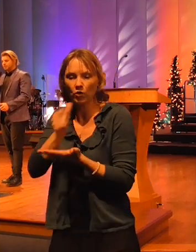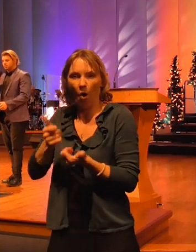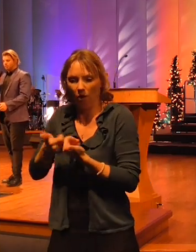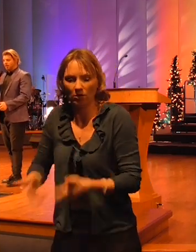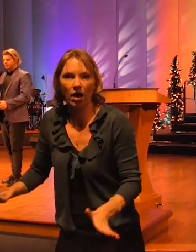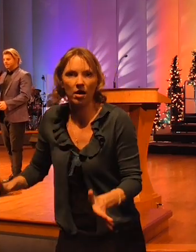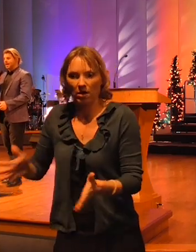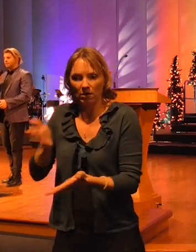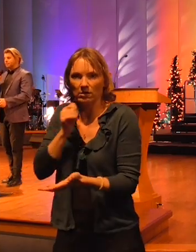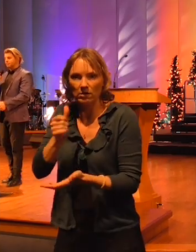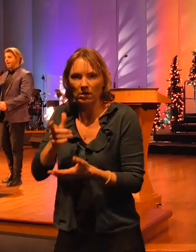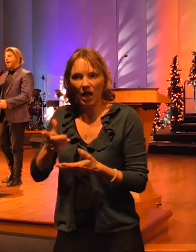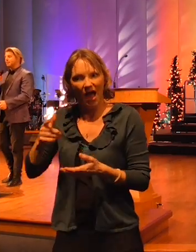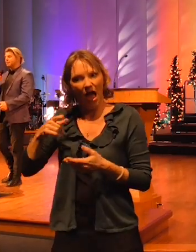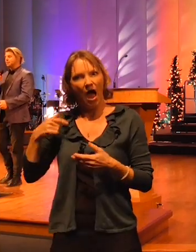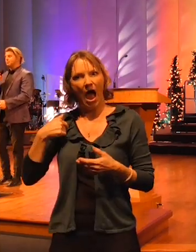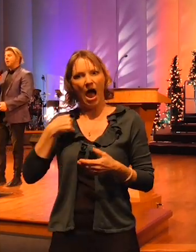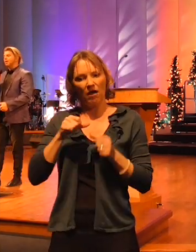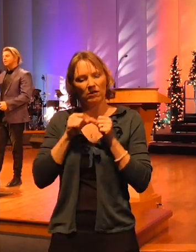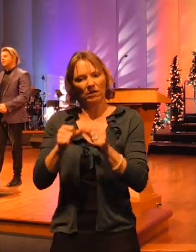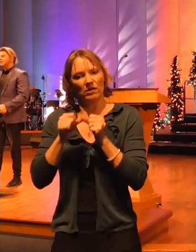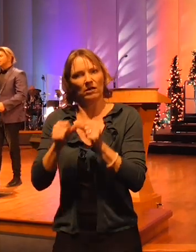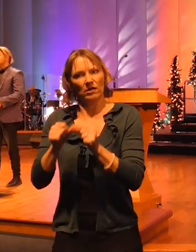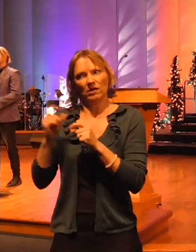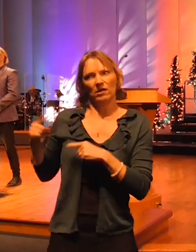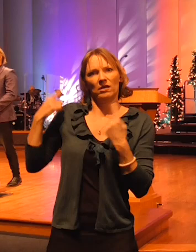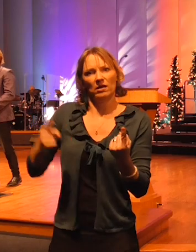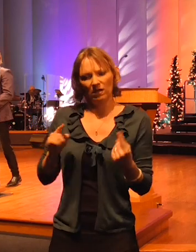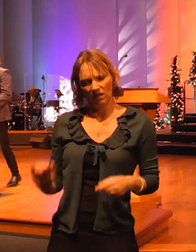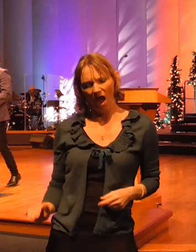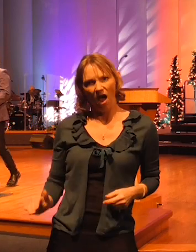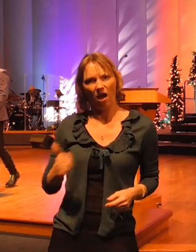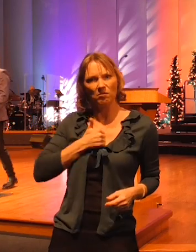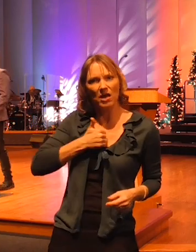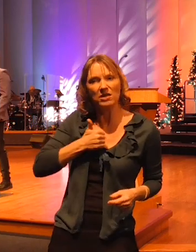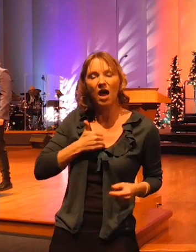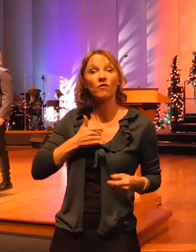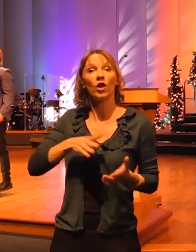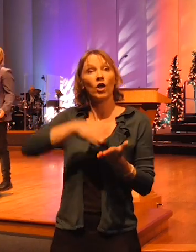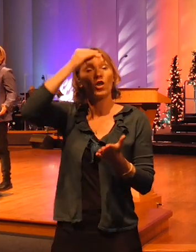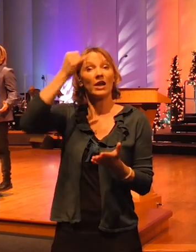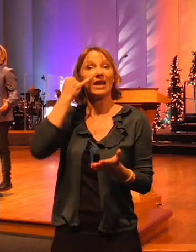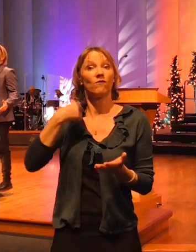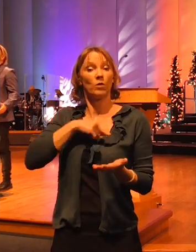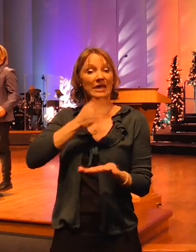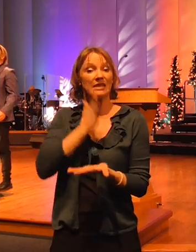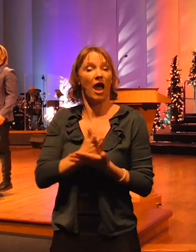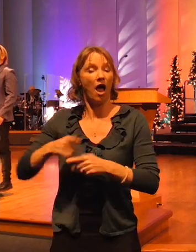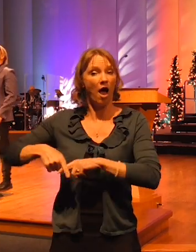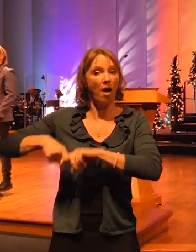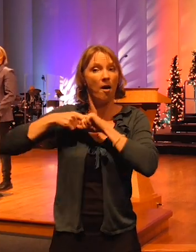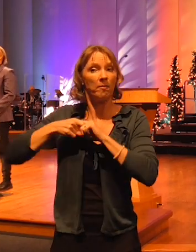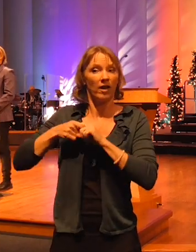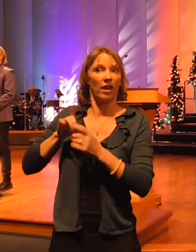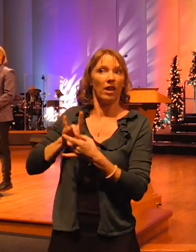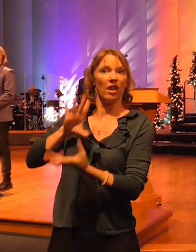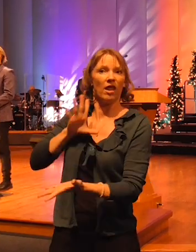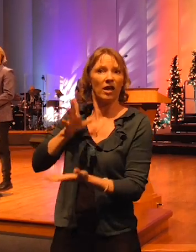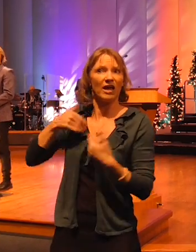desde que era muy pequeño aprendemos si lo hacemos podemos perderlo todo entonces aprendes a superar lo